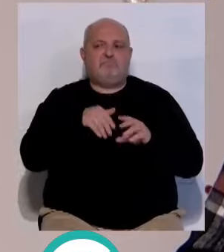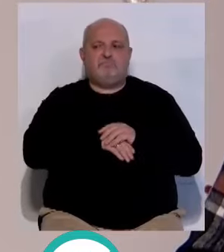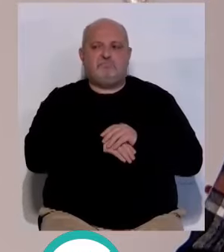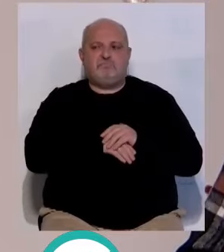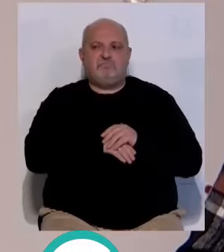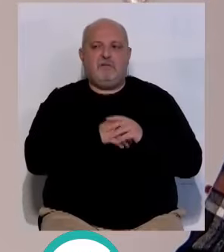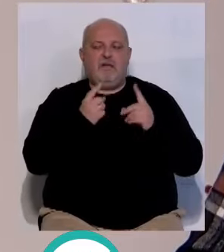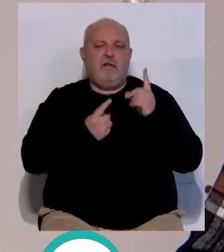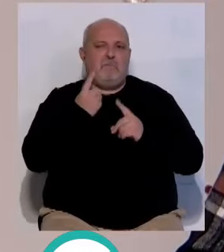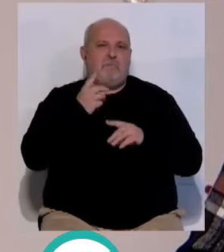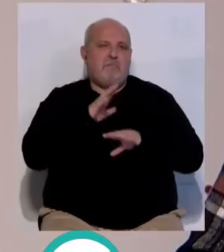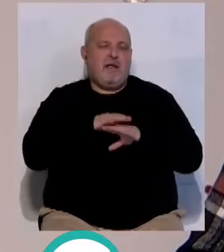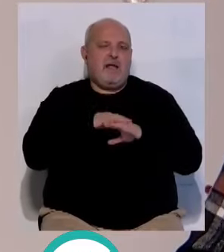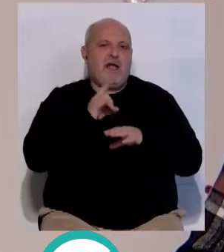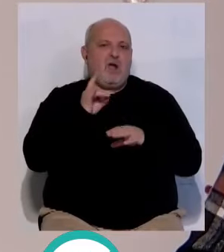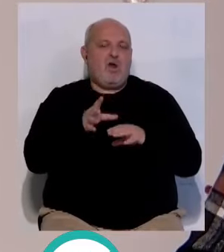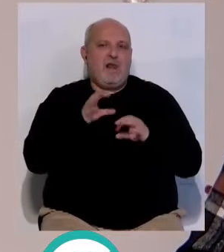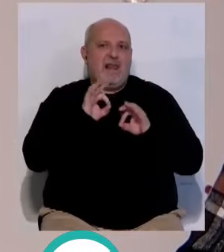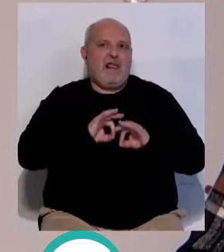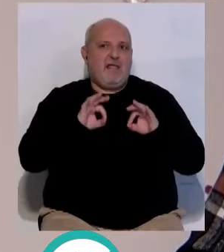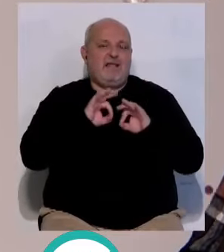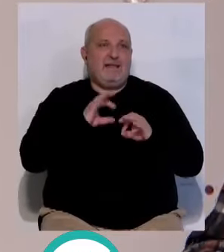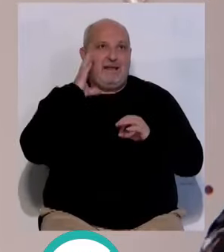tenido algunas para hacer para hacer gol no las ha metido pero sí que creo que en el momento en